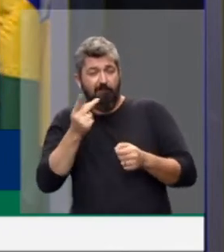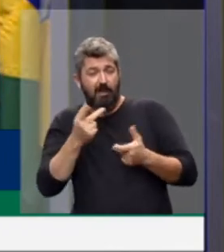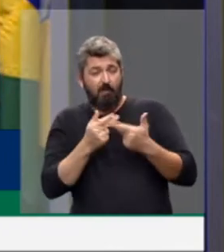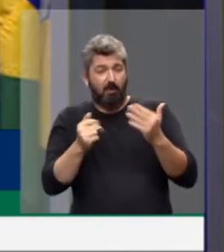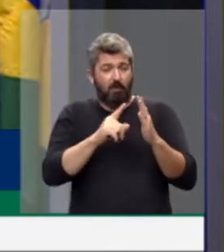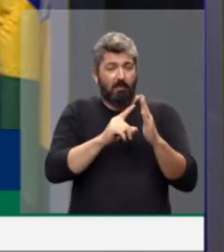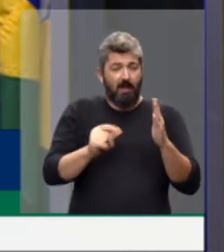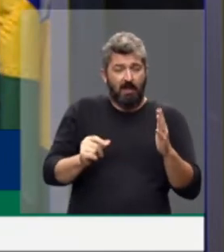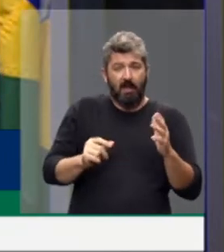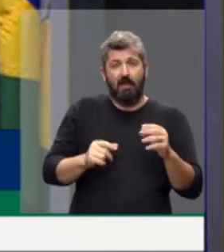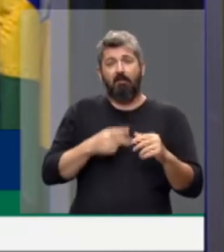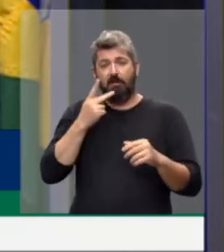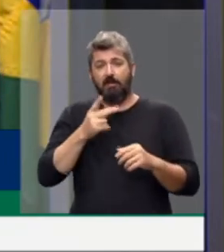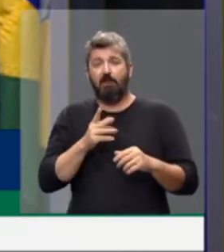FEZ AS ENCOMENDAS NECESSÁRIAS